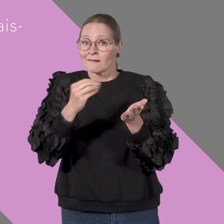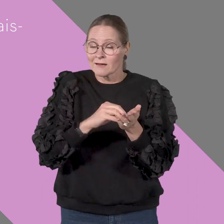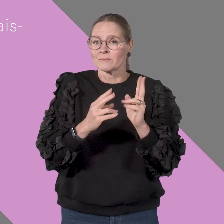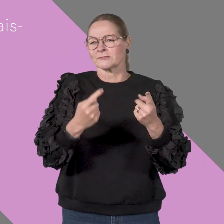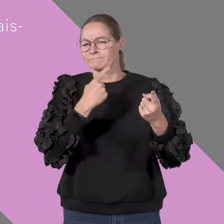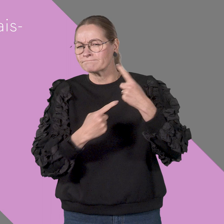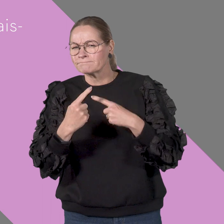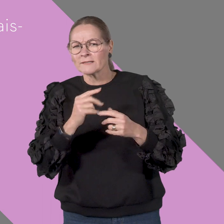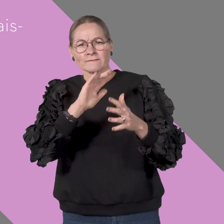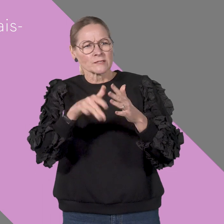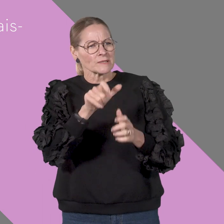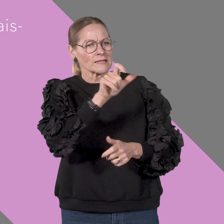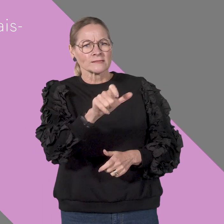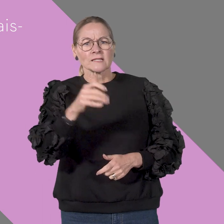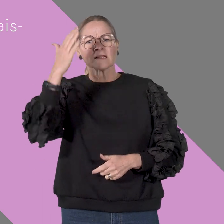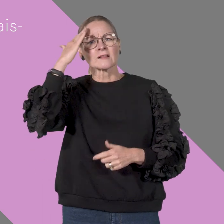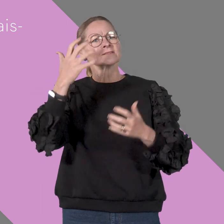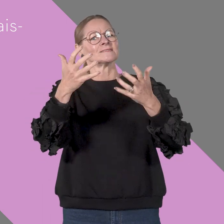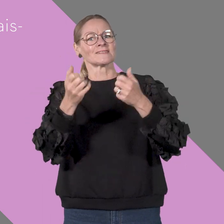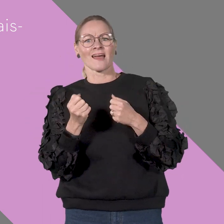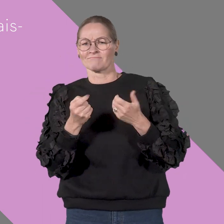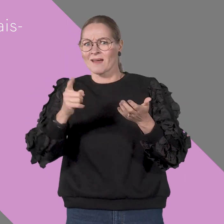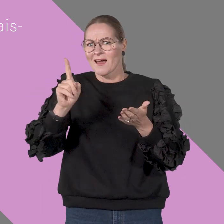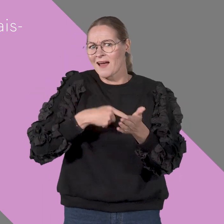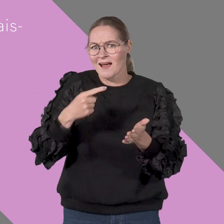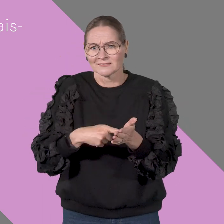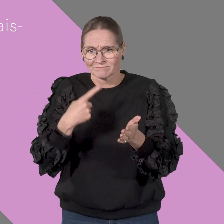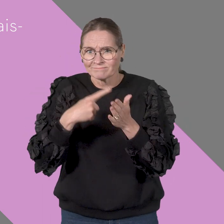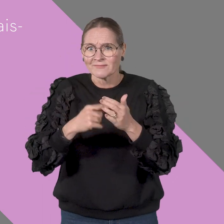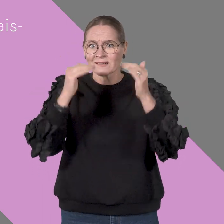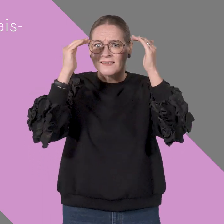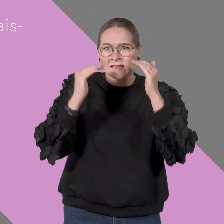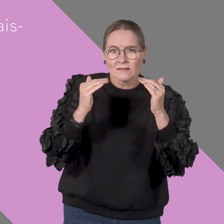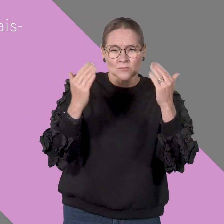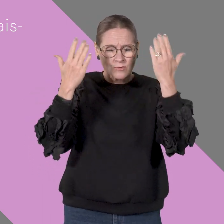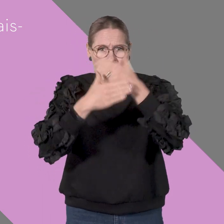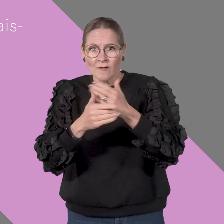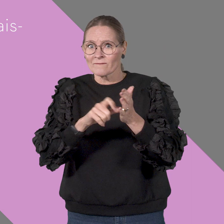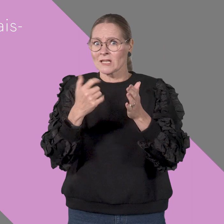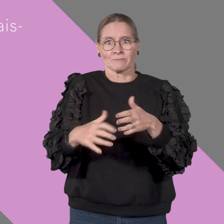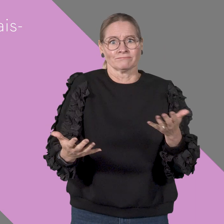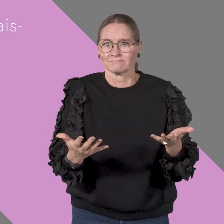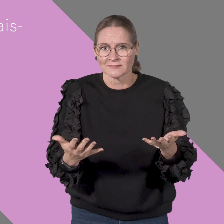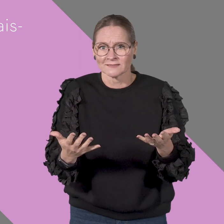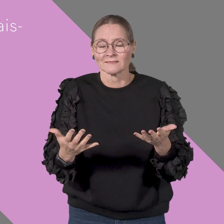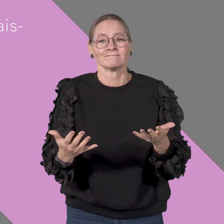Tilaisuudessa käsitellään myös viittomakielisten tiedonsaannin haasteita - esimerkiksi haasteita iltaisin, öisin ja viikonloppuisin, -